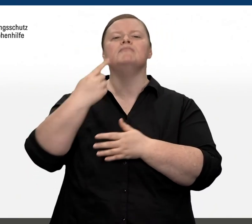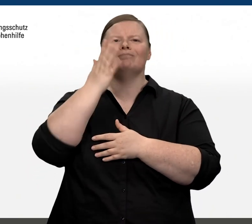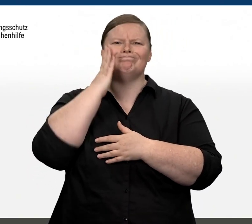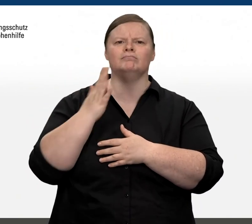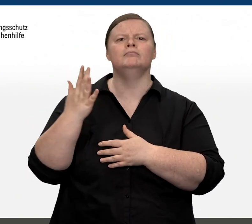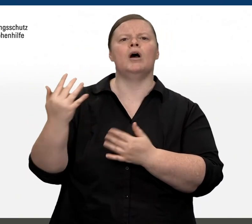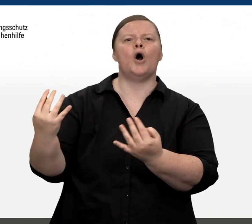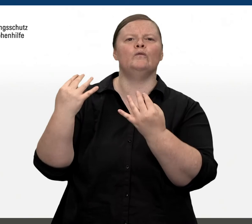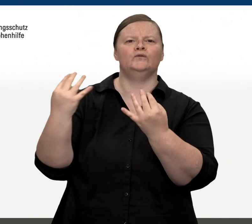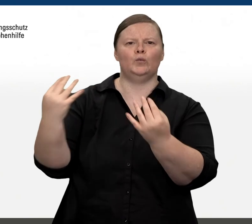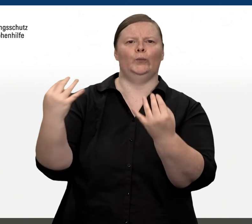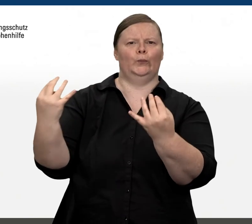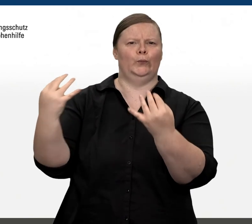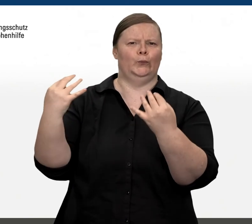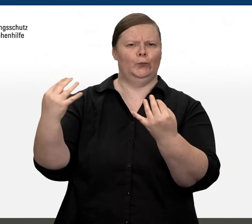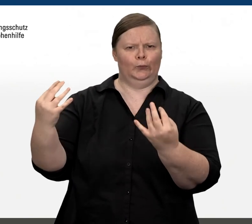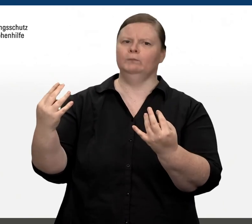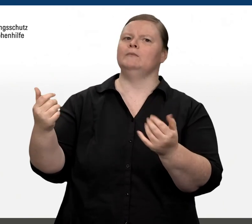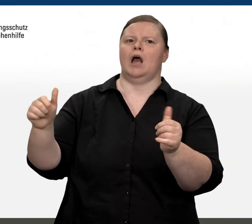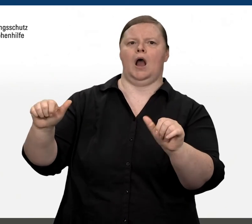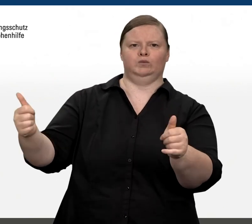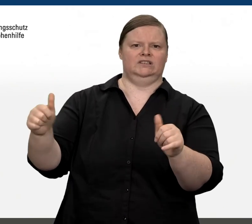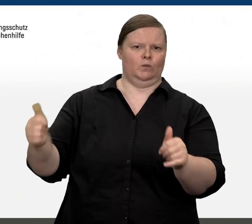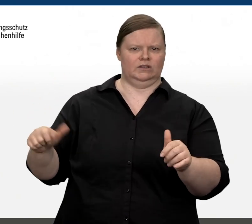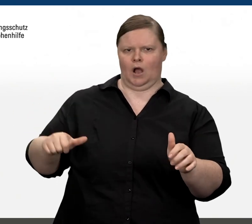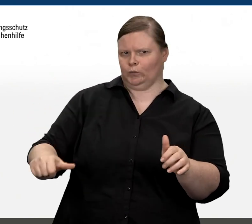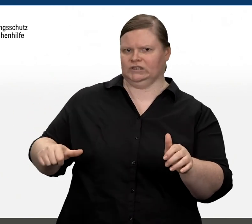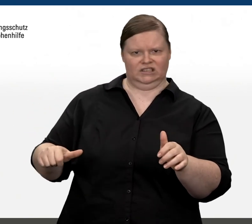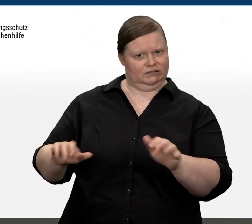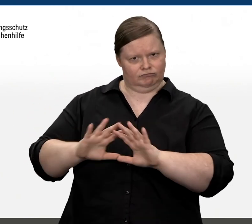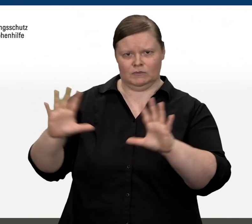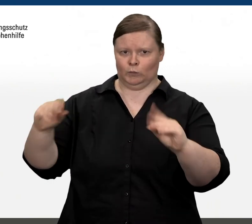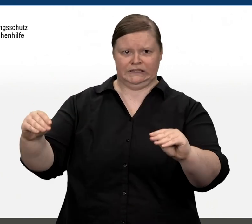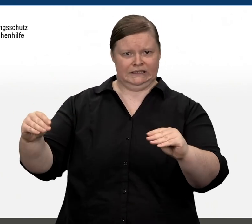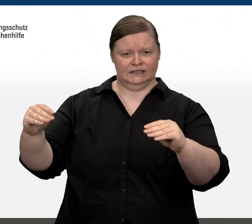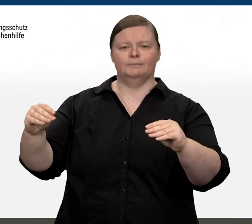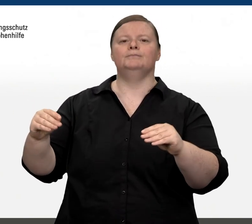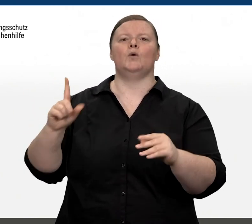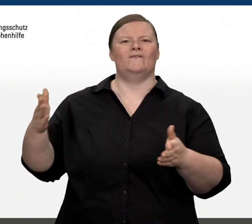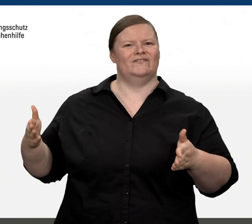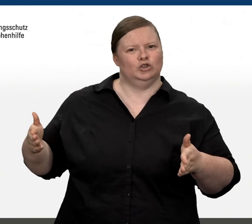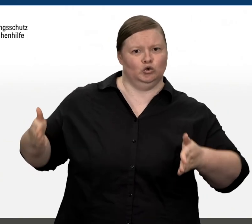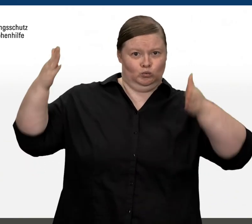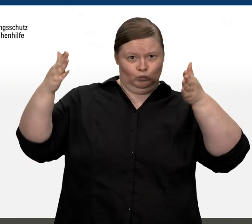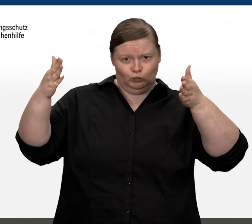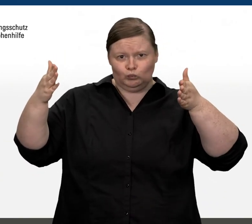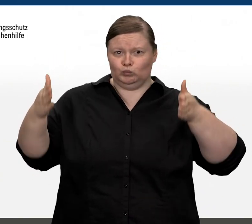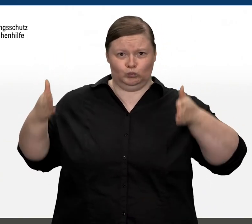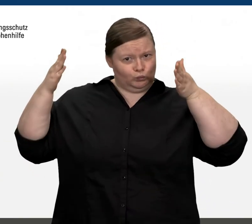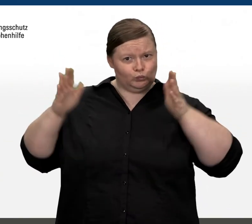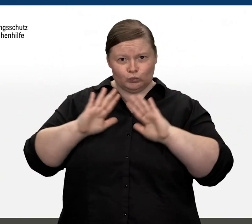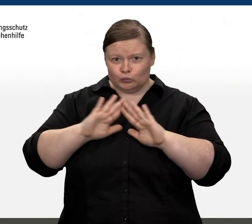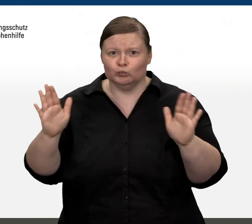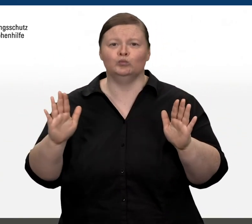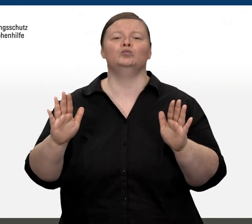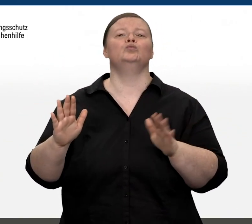Schalten Sie die Belüftung aus und schließen Sie die Fenster